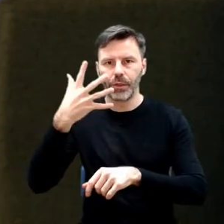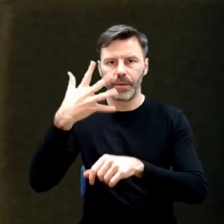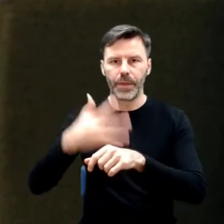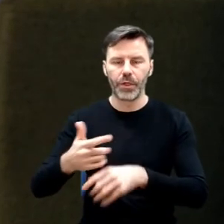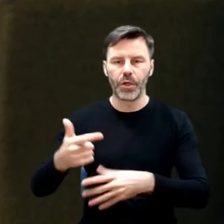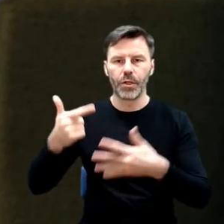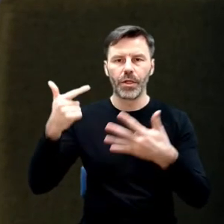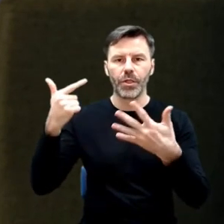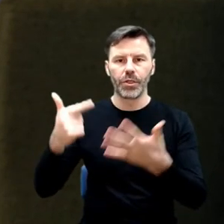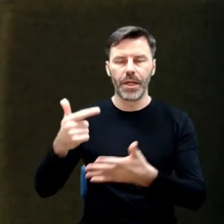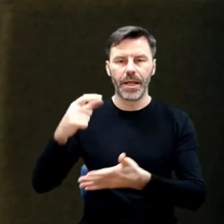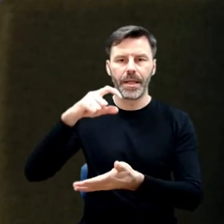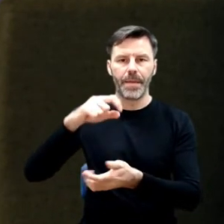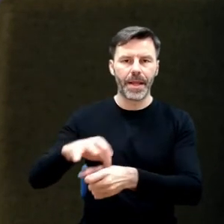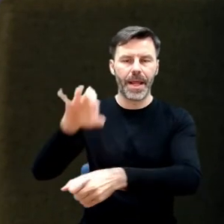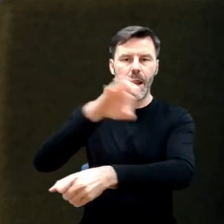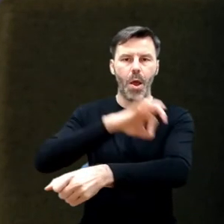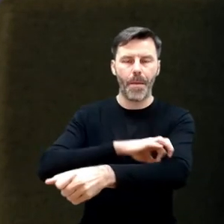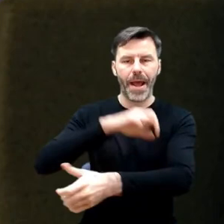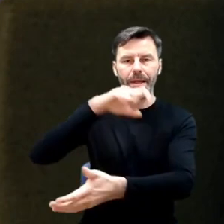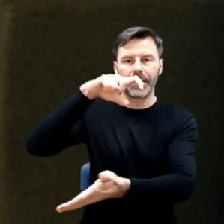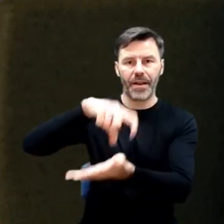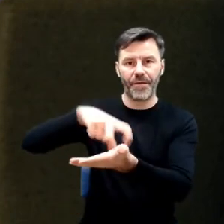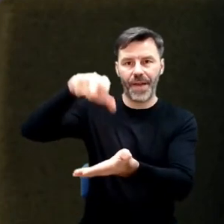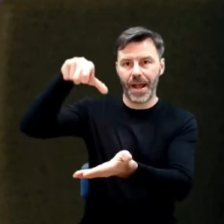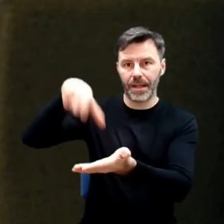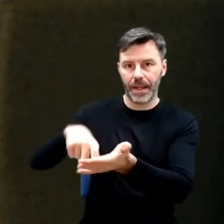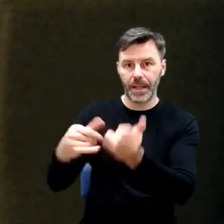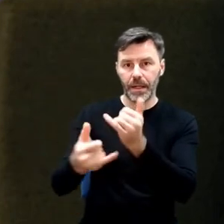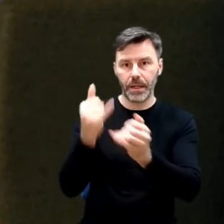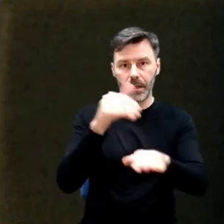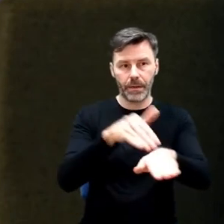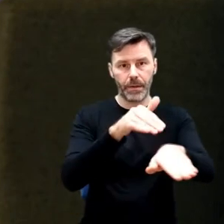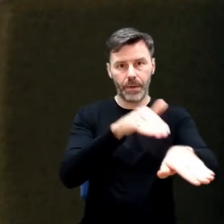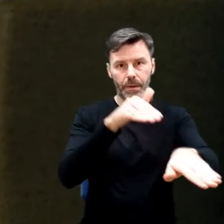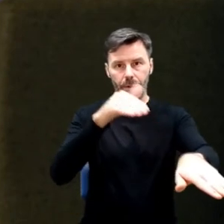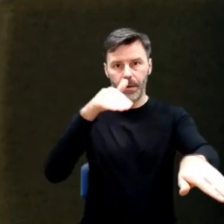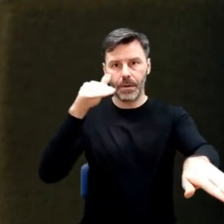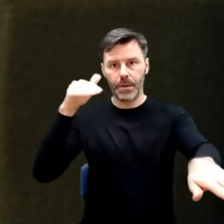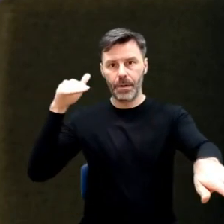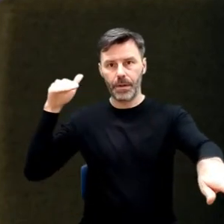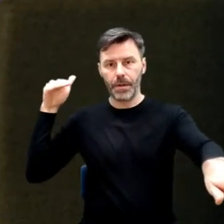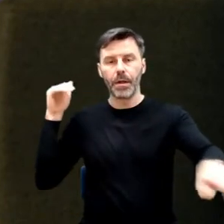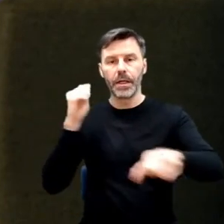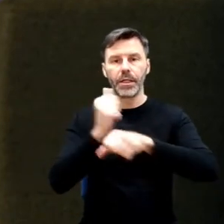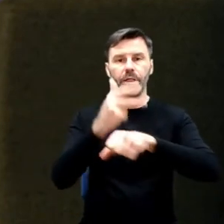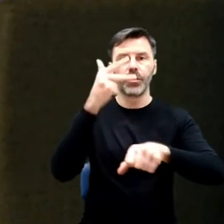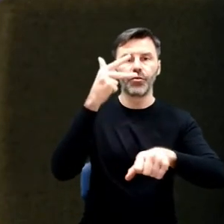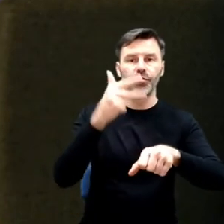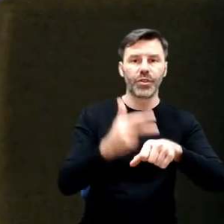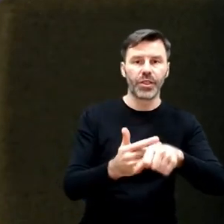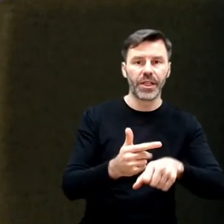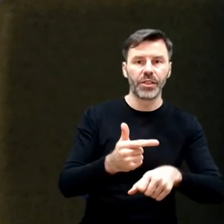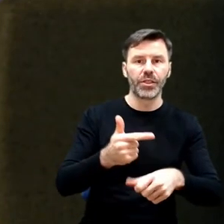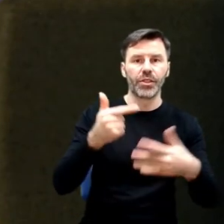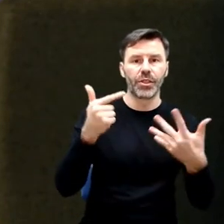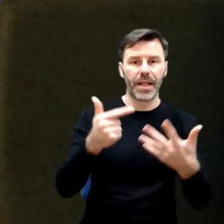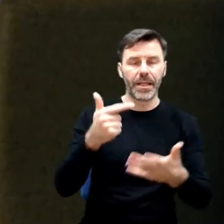Jakby ustawić te samochody zgodnie z prawem zajmowałoby 37 km2. To jest absolutnie nie do kontynuowania taki